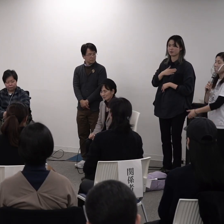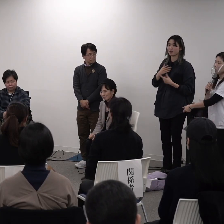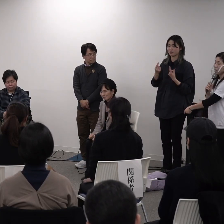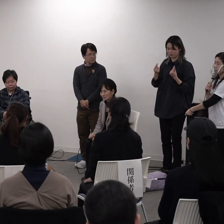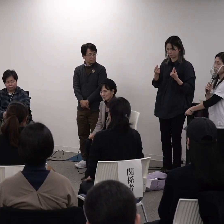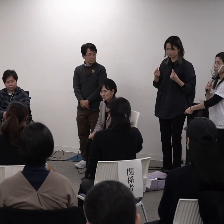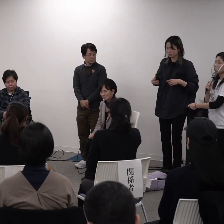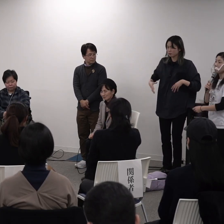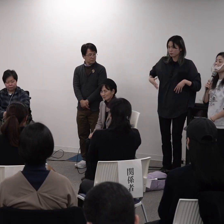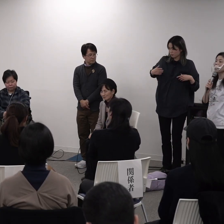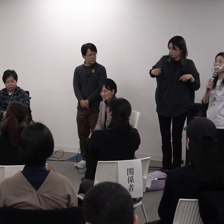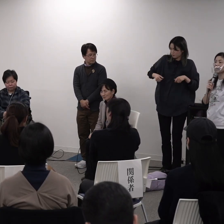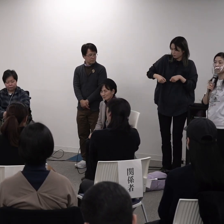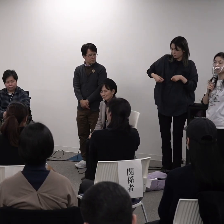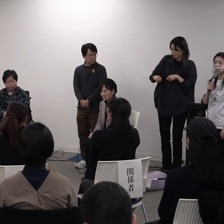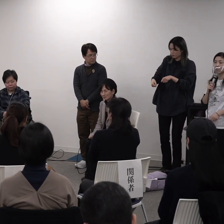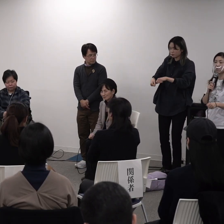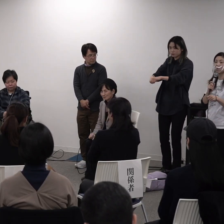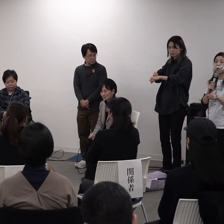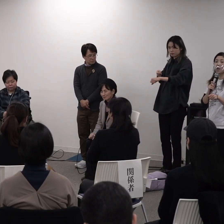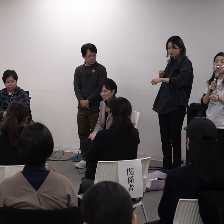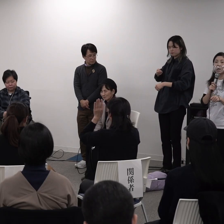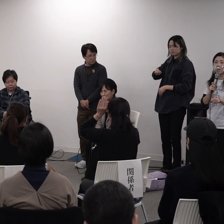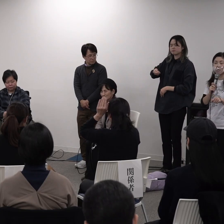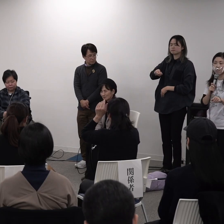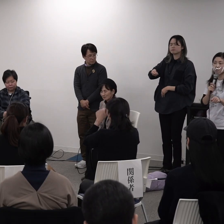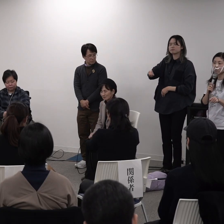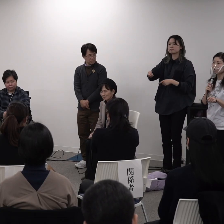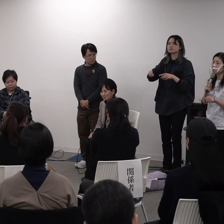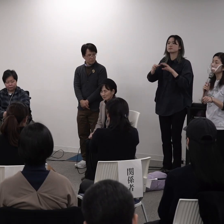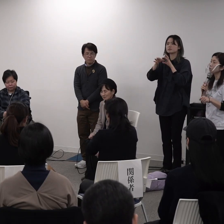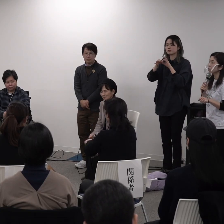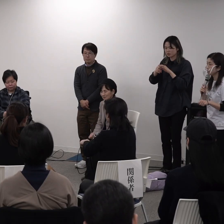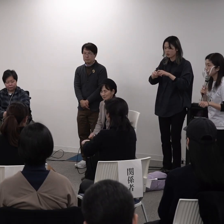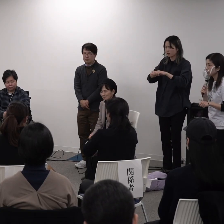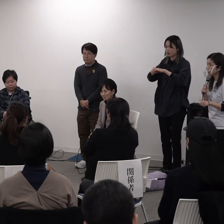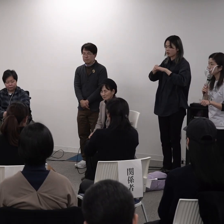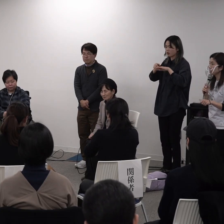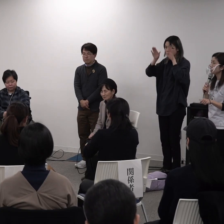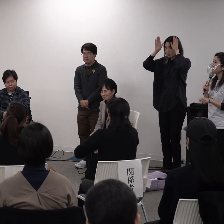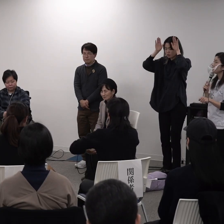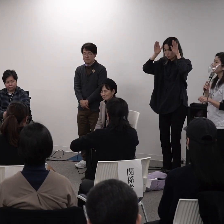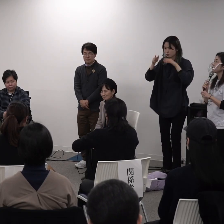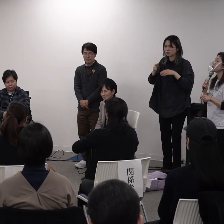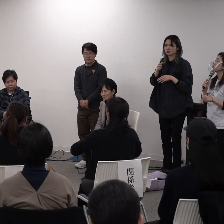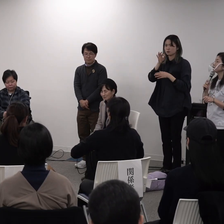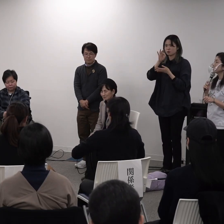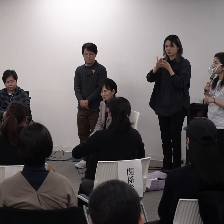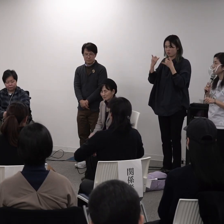ハーネスを持っていらっしゃるのでそのハーネスの動きから読み取るんですね